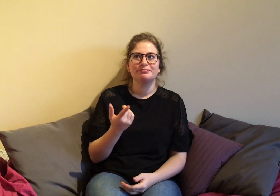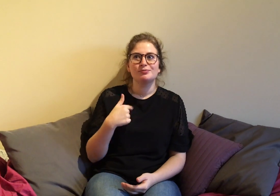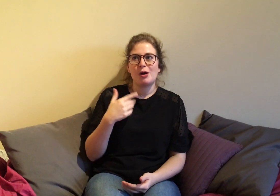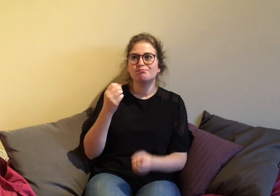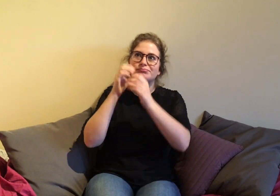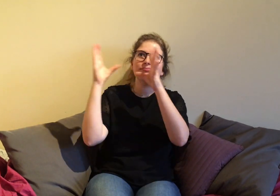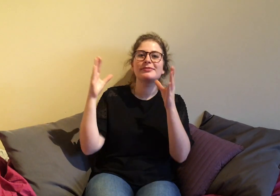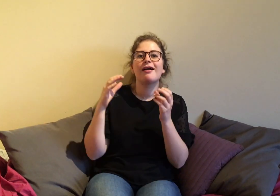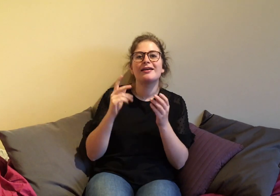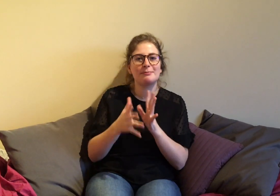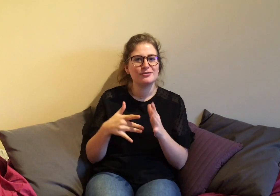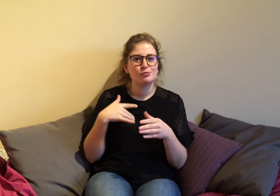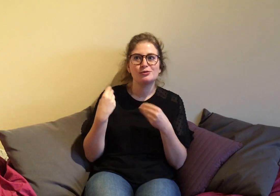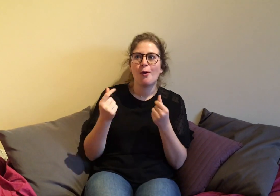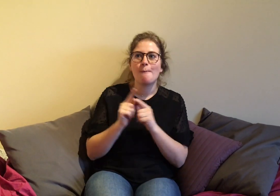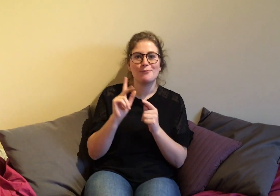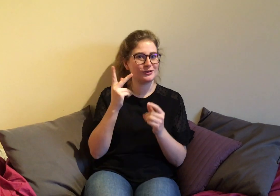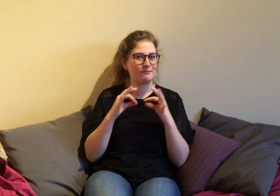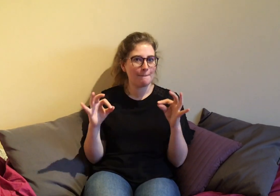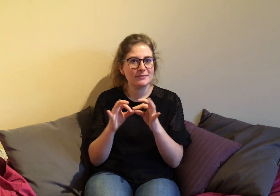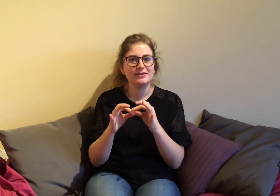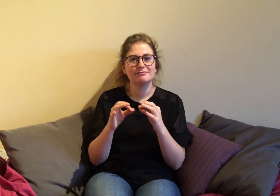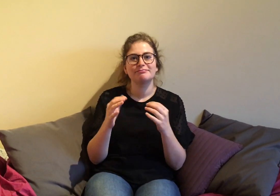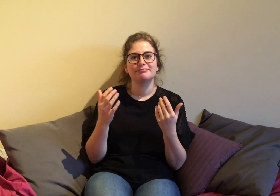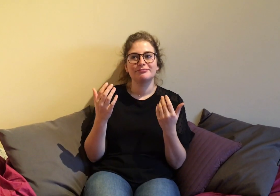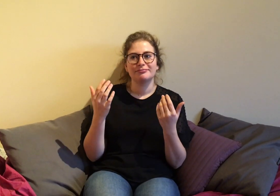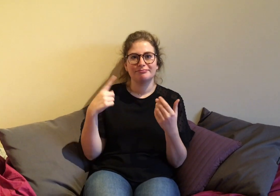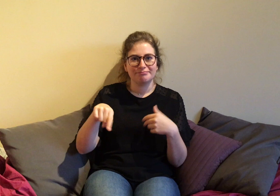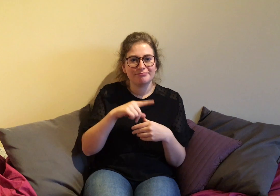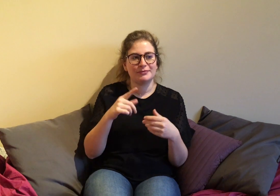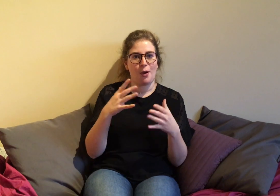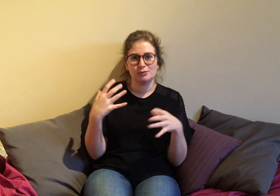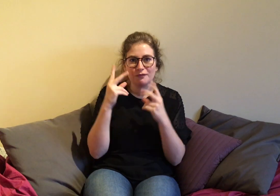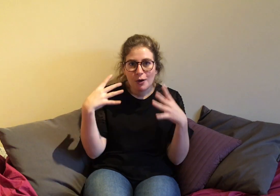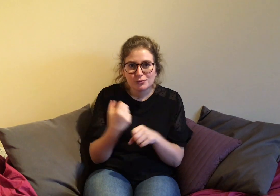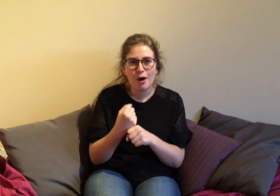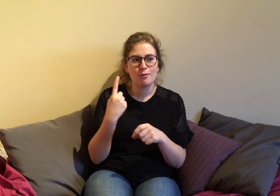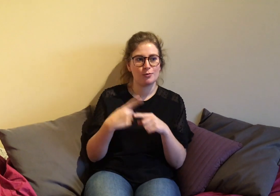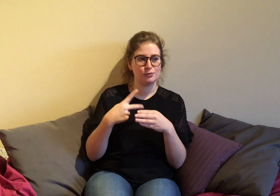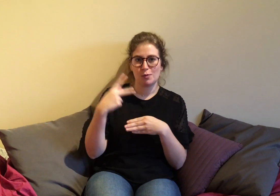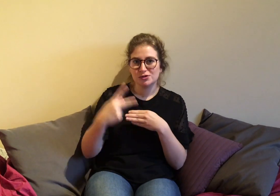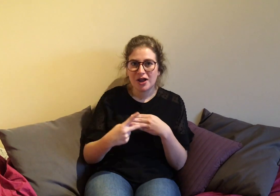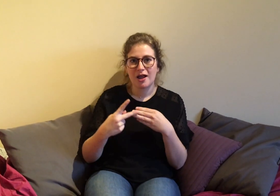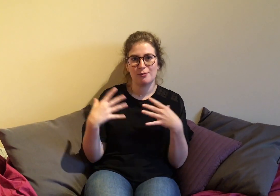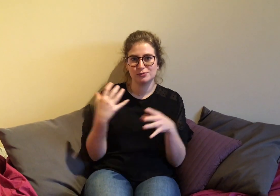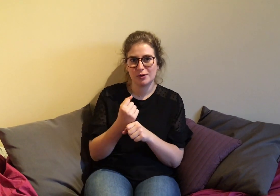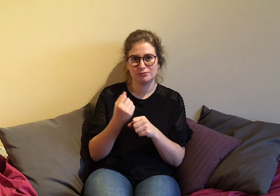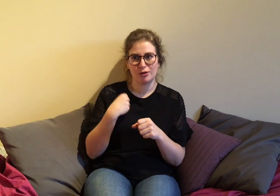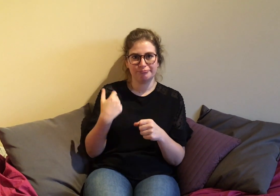Je dirais que le KAP Signes était pour moi comme une deuxième famille. En vivant ensemble et en étant rassemblés autour d'un projet,